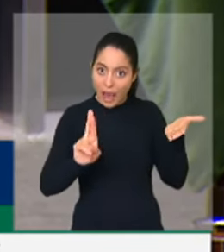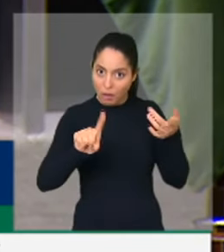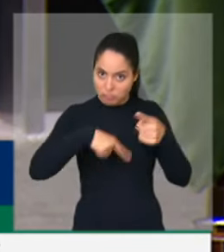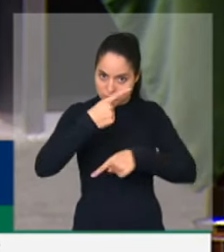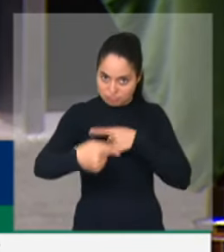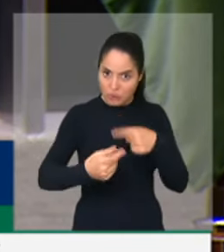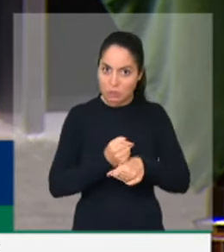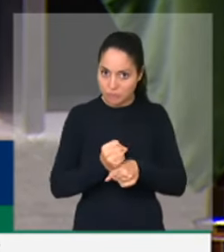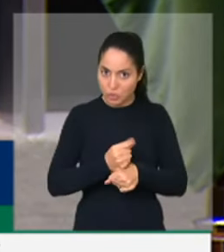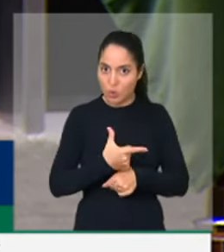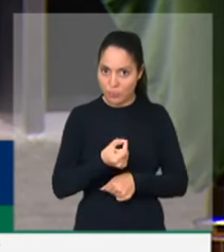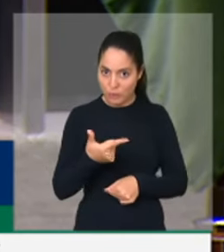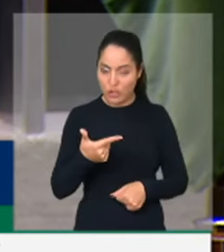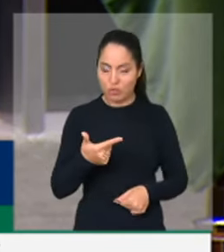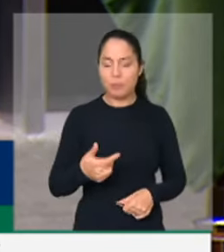TAMBÉM.... MUITO SEMELHANTE A ESTA, ONDE QUE É O PROJETO DE